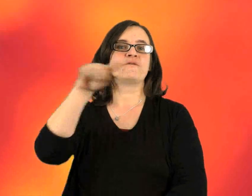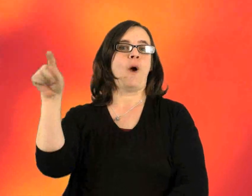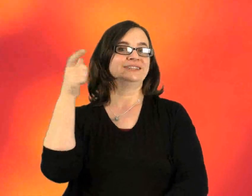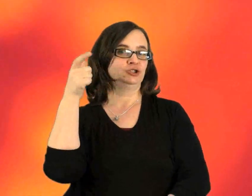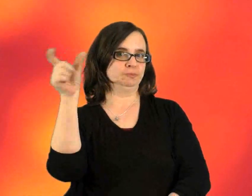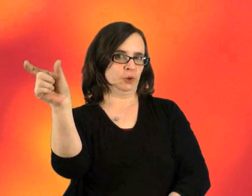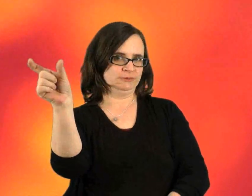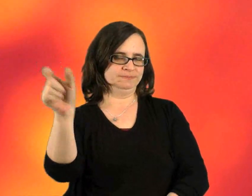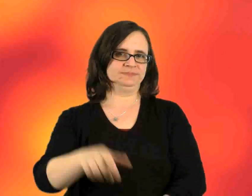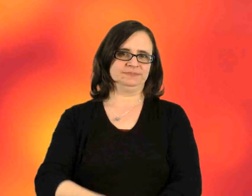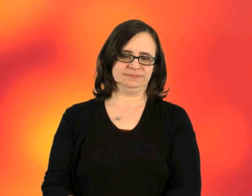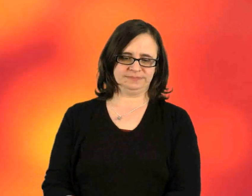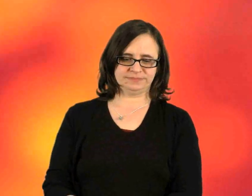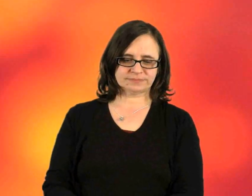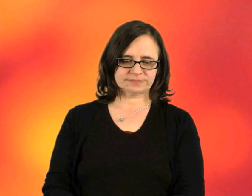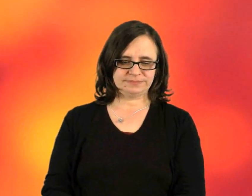Wochenspruch